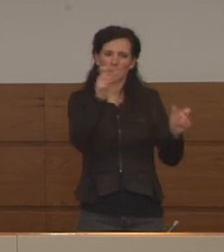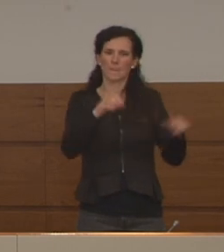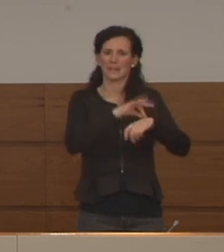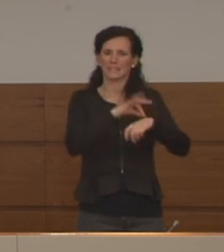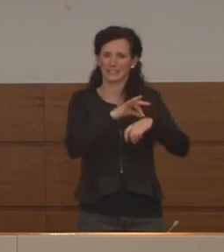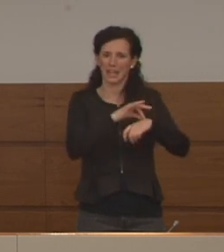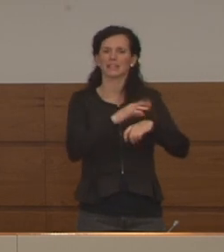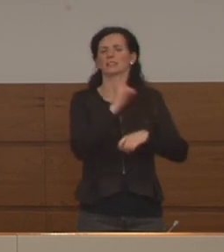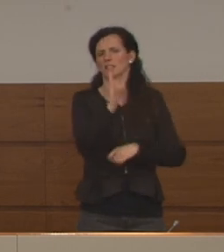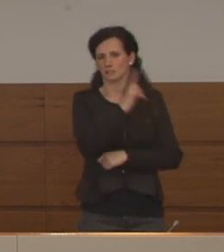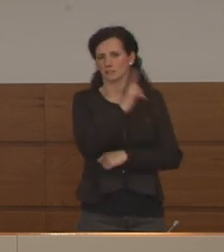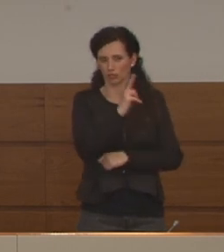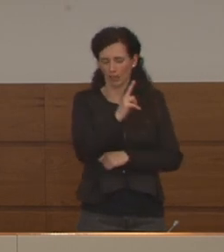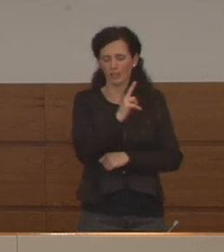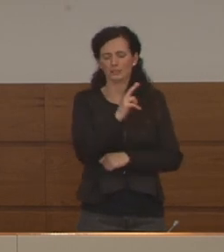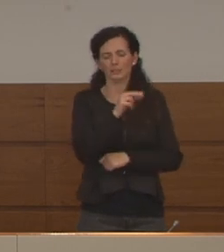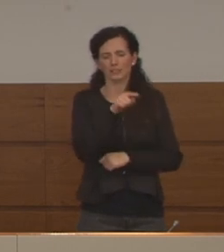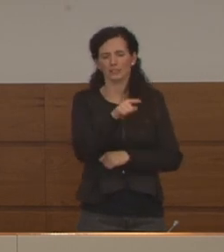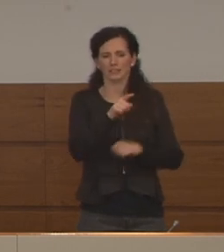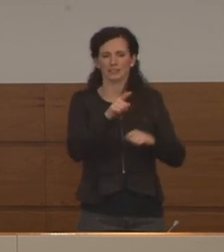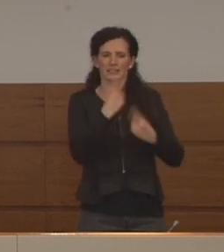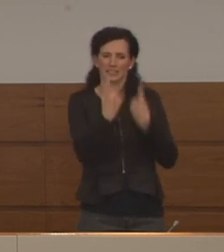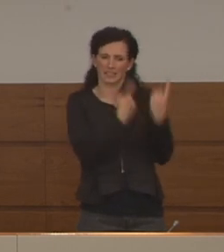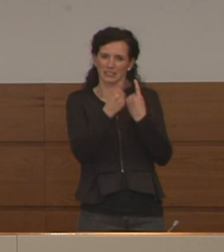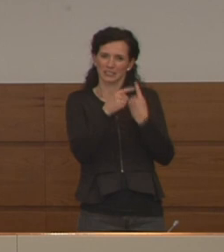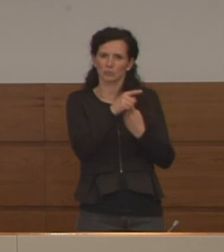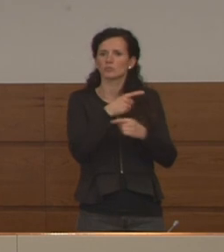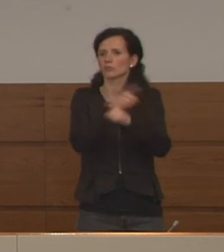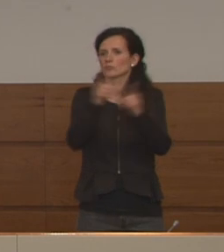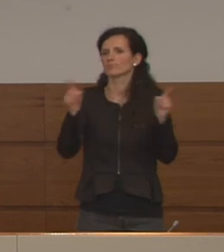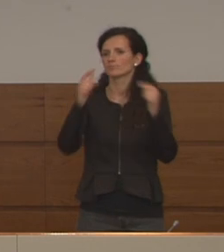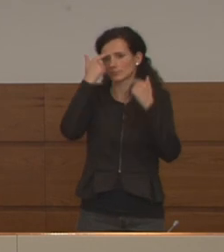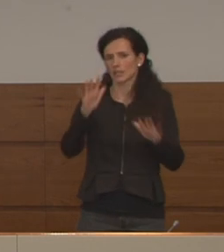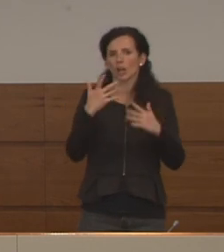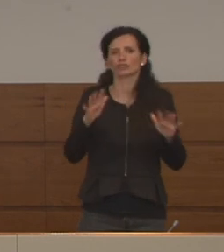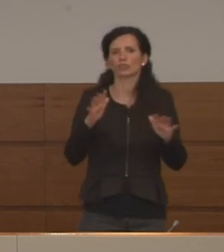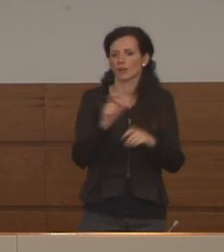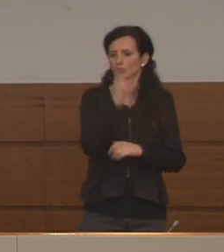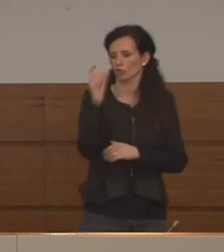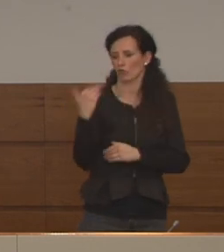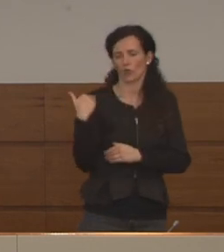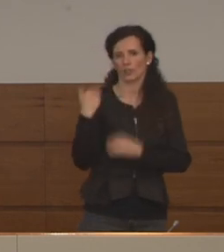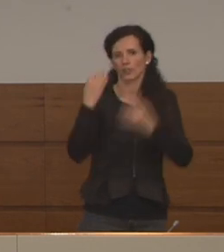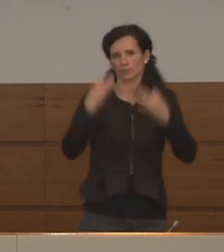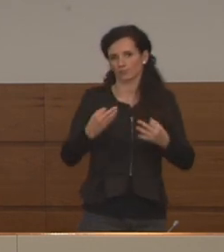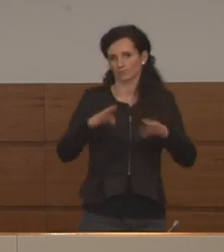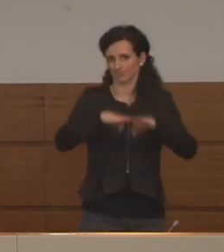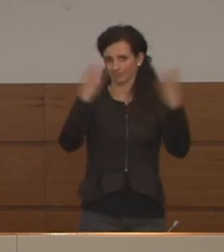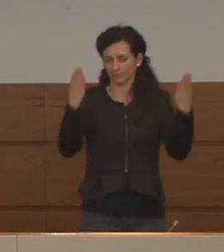è venuto all'evidenza già da qualche tempo. Lo stesso Istituto Superiore della